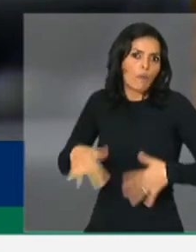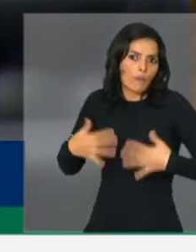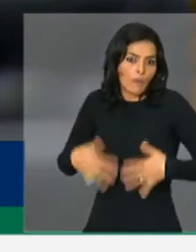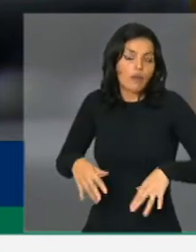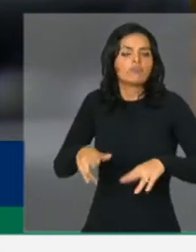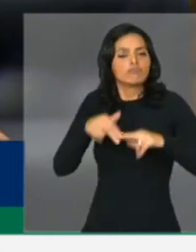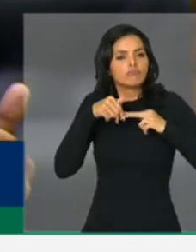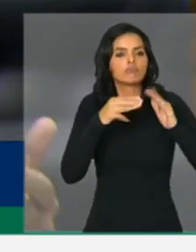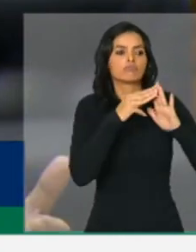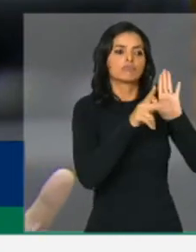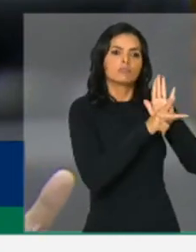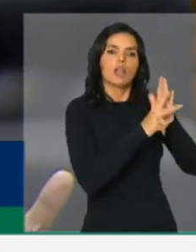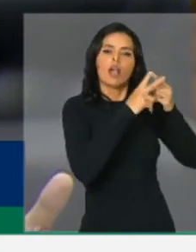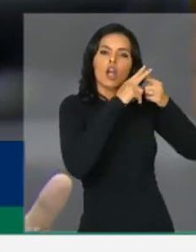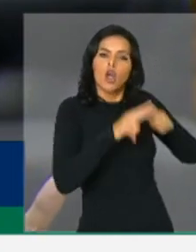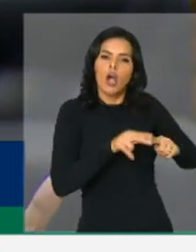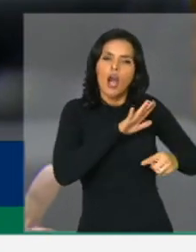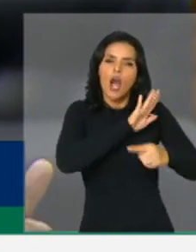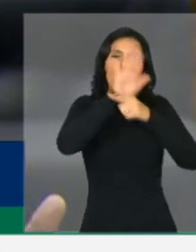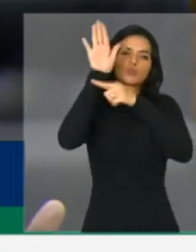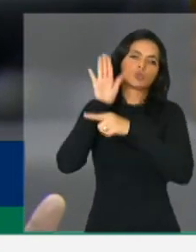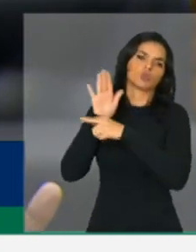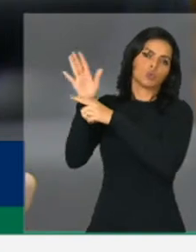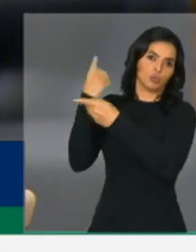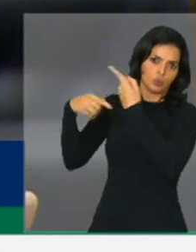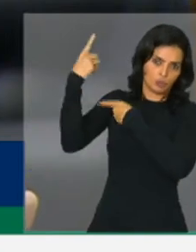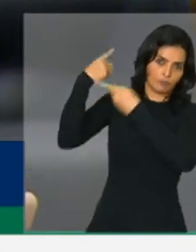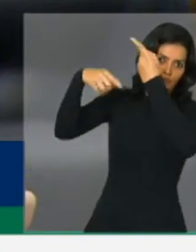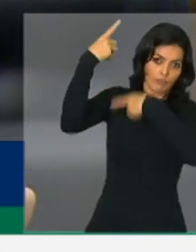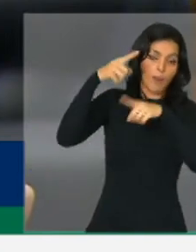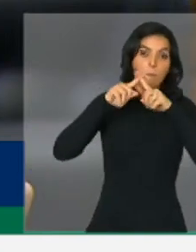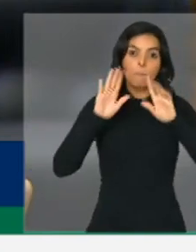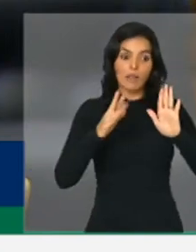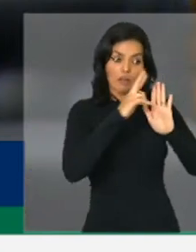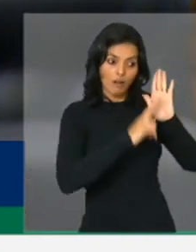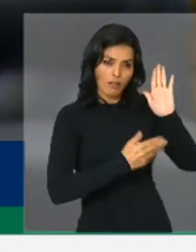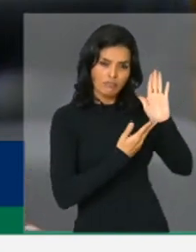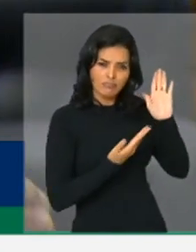PERMITIR A EXTINÇÃO DO FUNDO DO NORDESTE E DO FUNDO DA